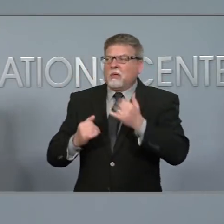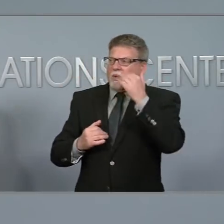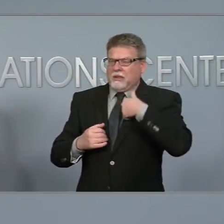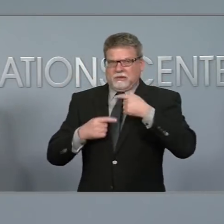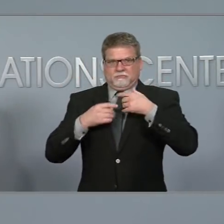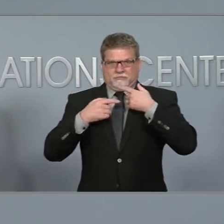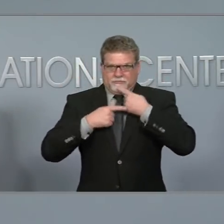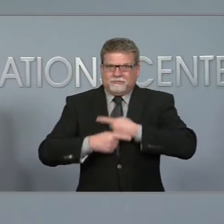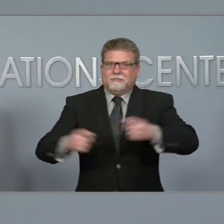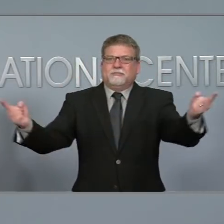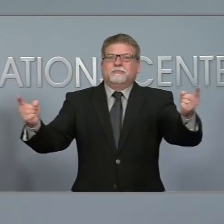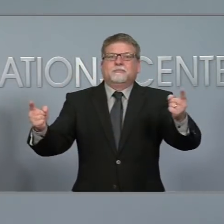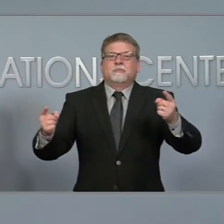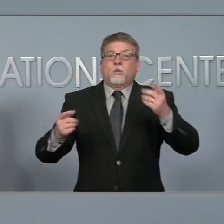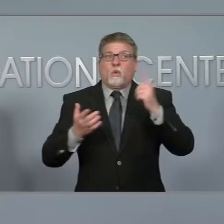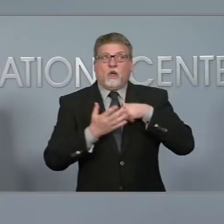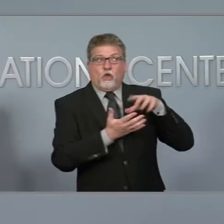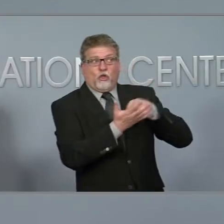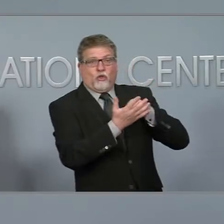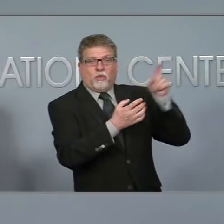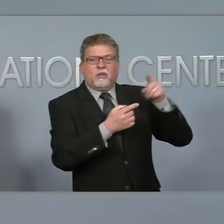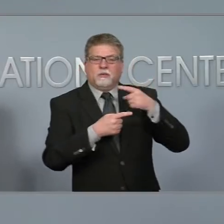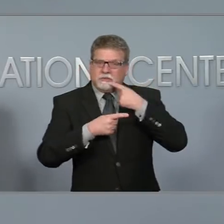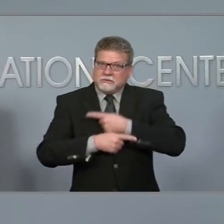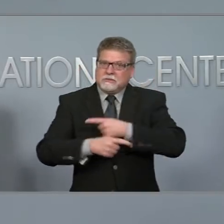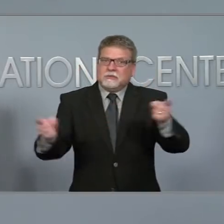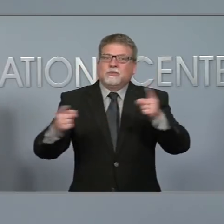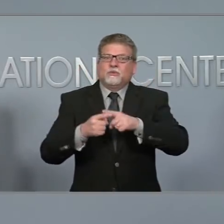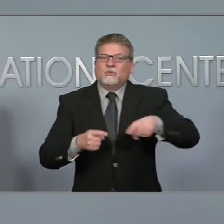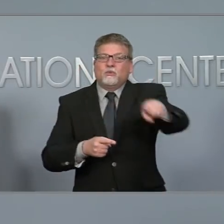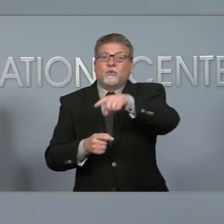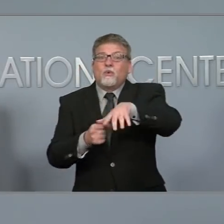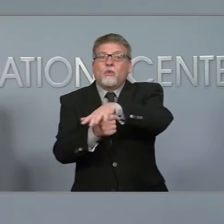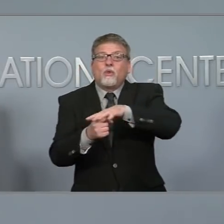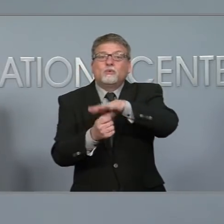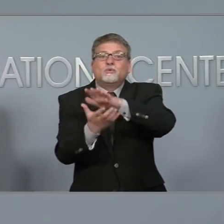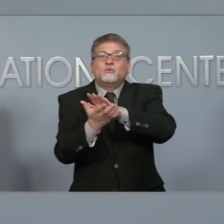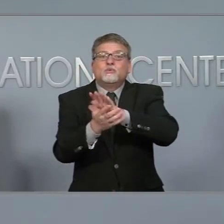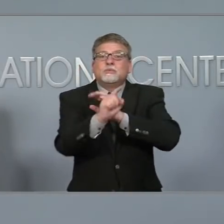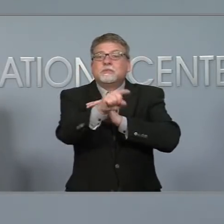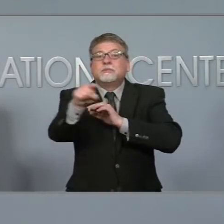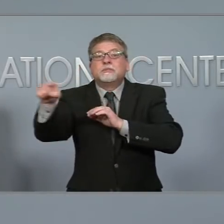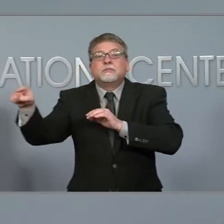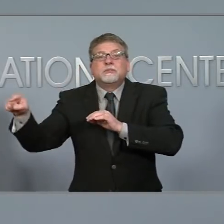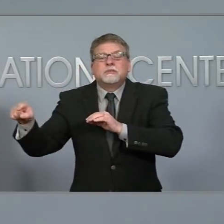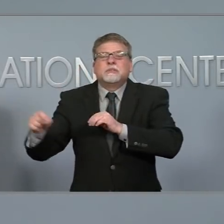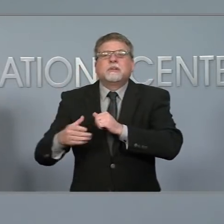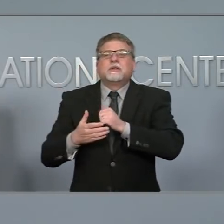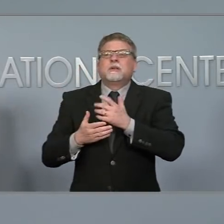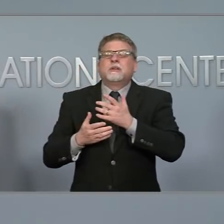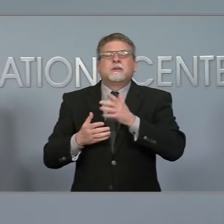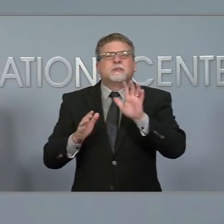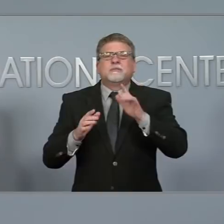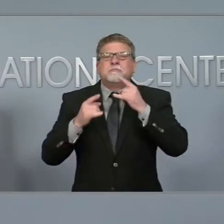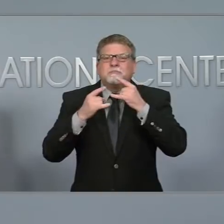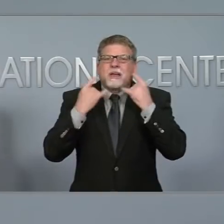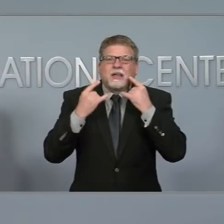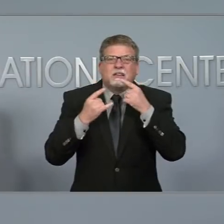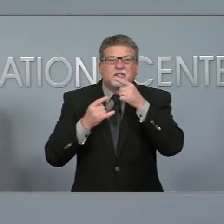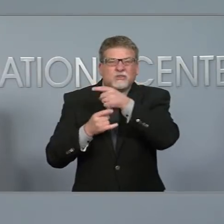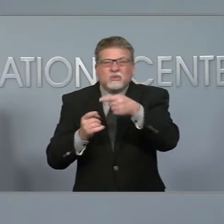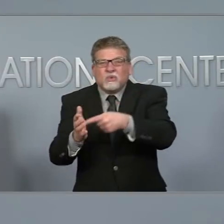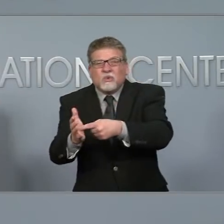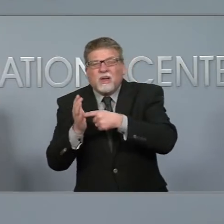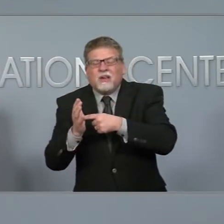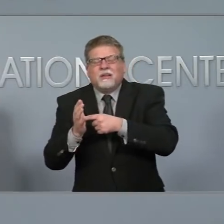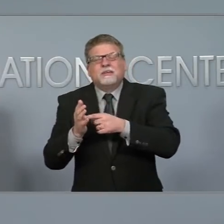consideraría, pero